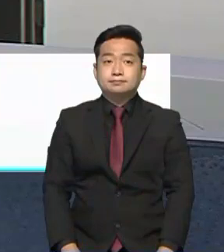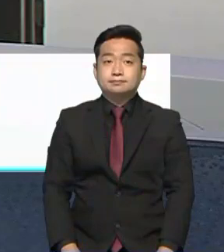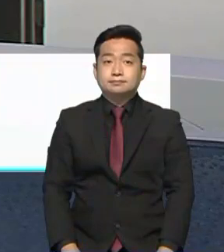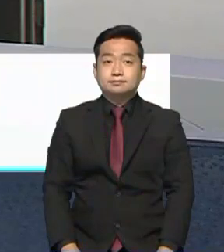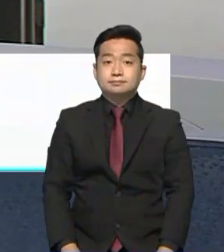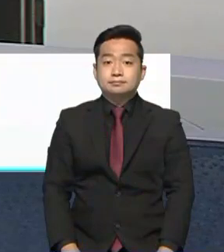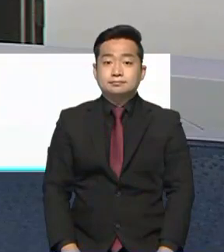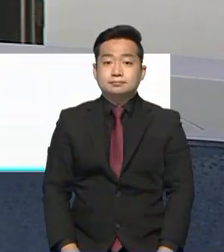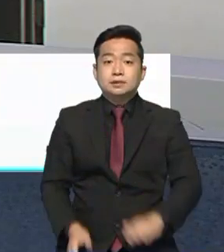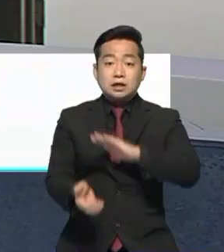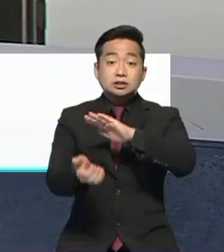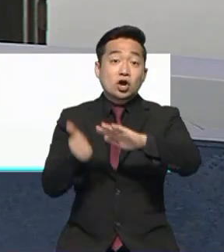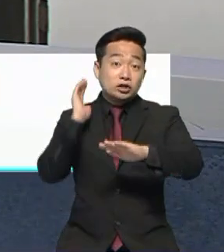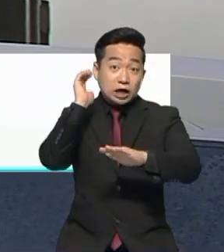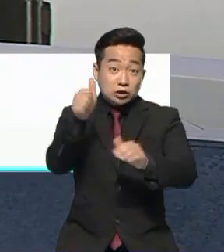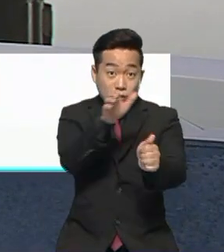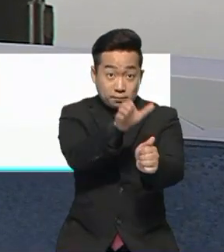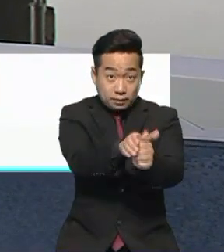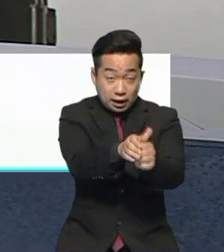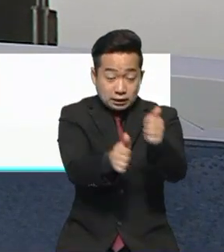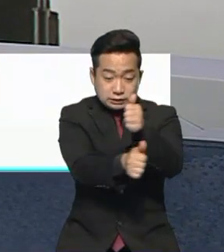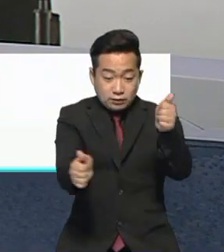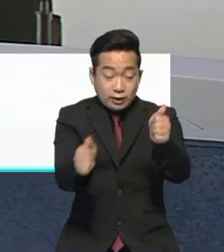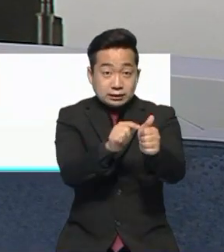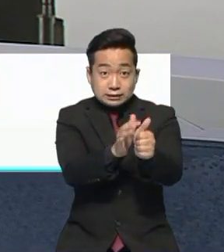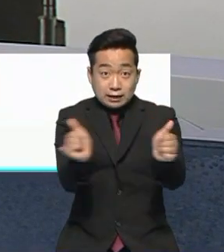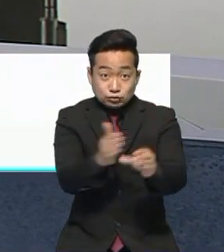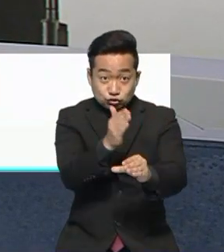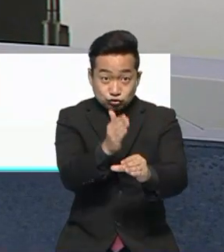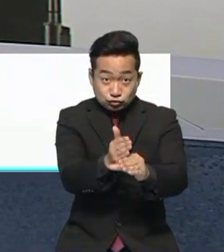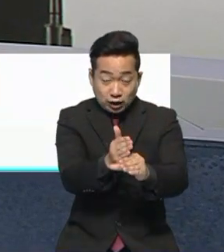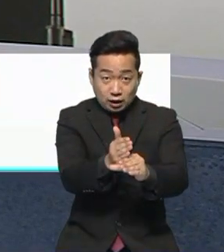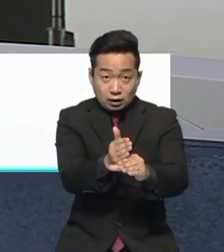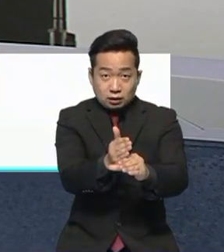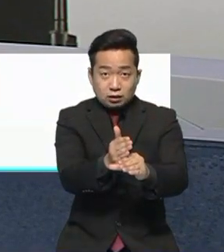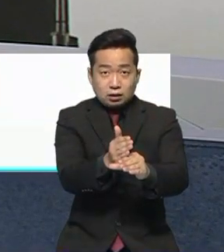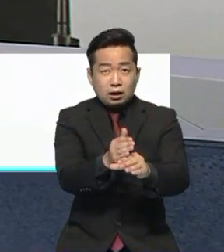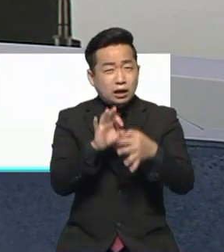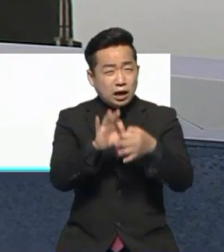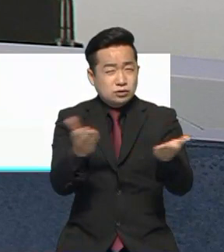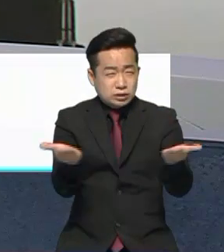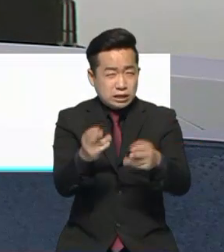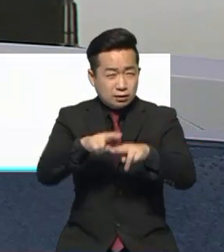(앵커) 전 정부에서 임명된 장관급 인사 거취 문제를 놓고도 치고받았습니다.